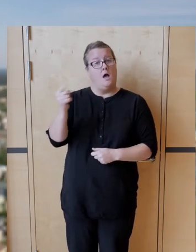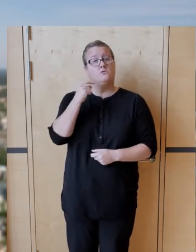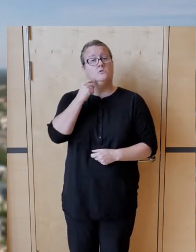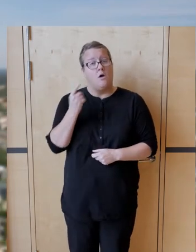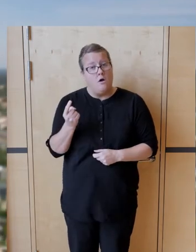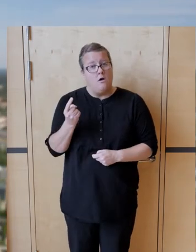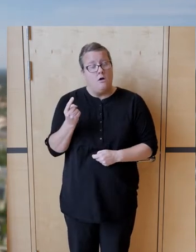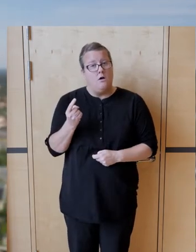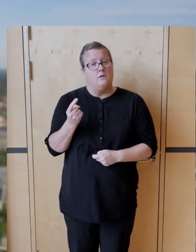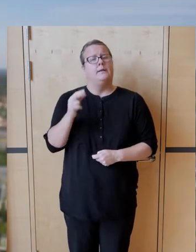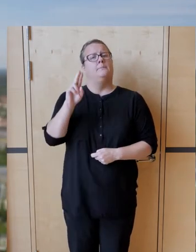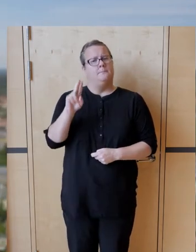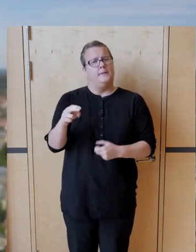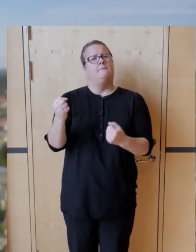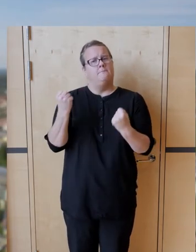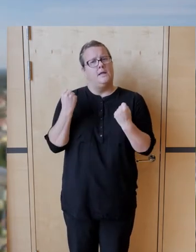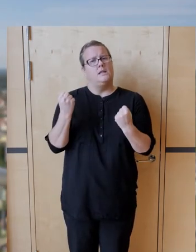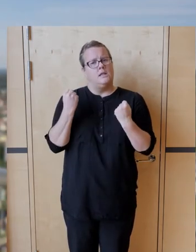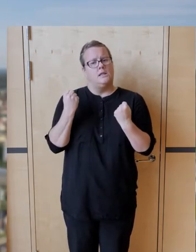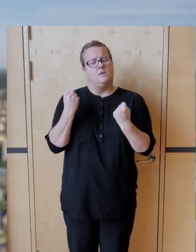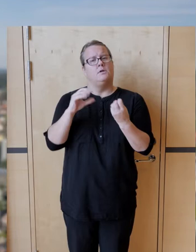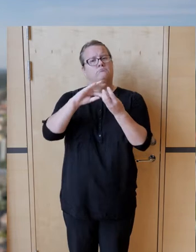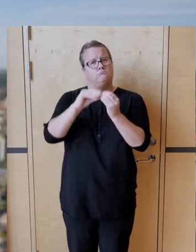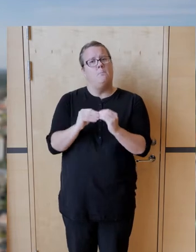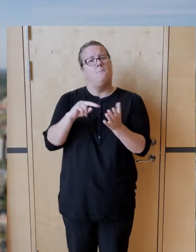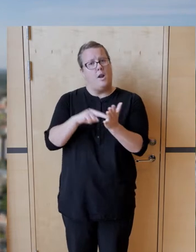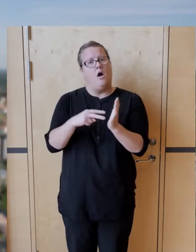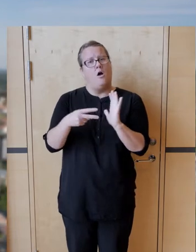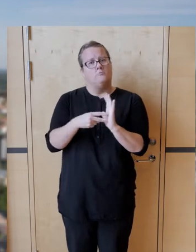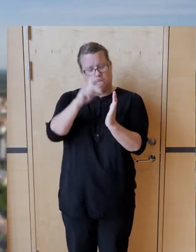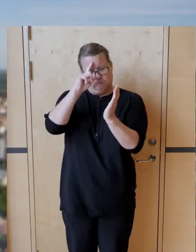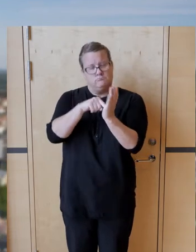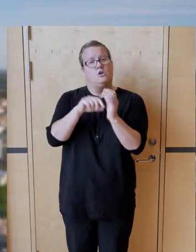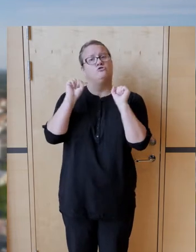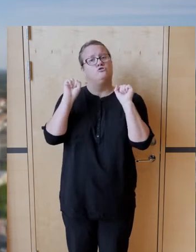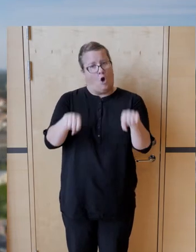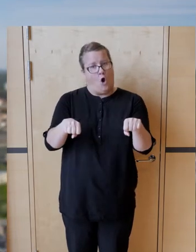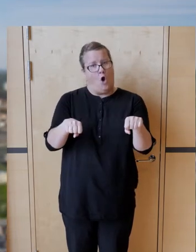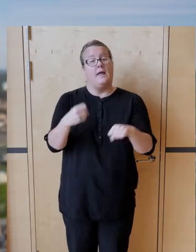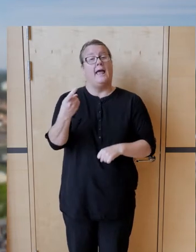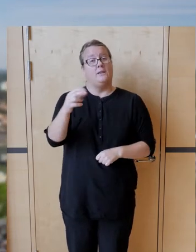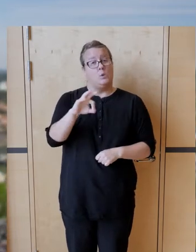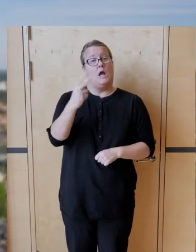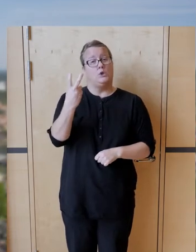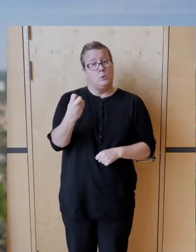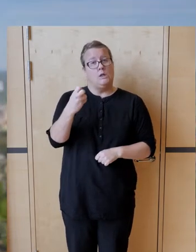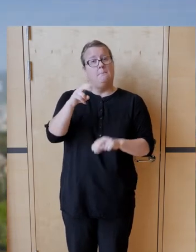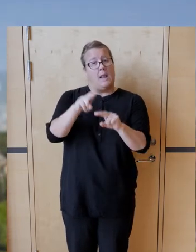Gör en planering för 120 platser Okända liksom I den planeringen